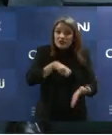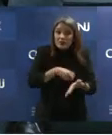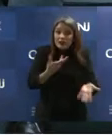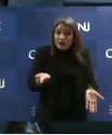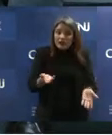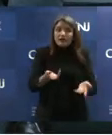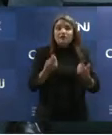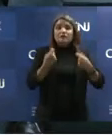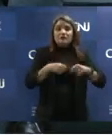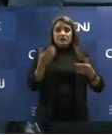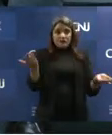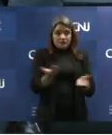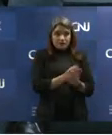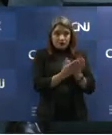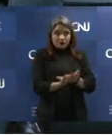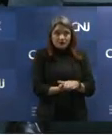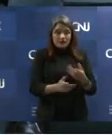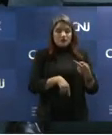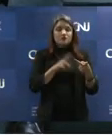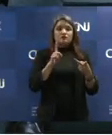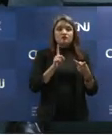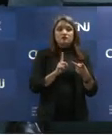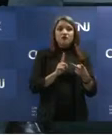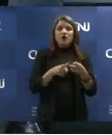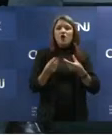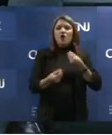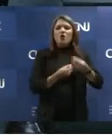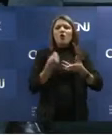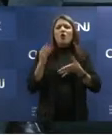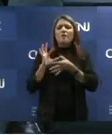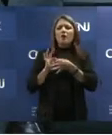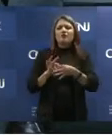A situação logística do juízo é o elemento subjetivo